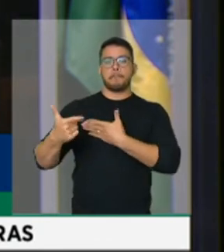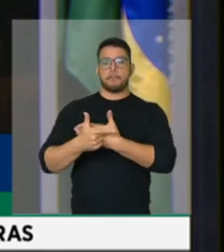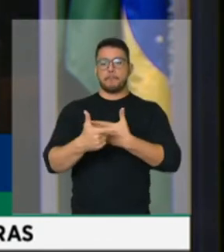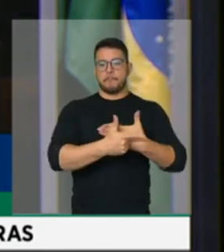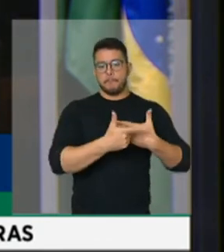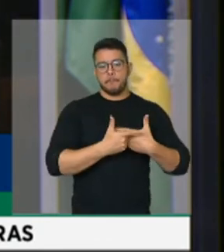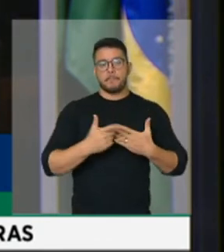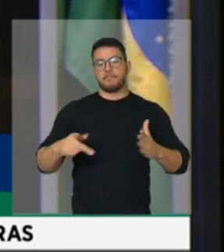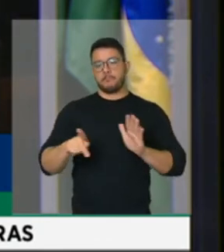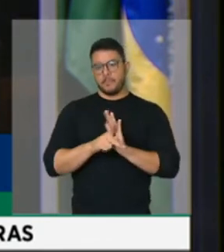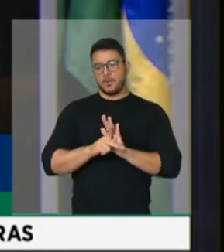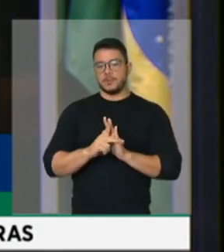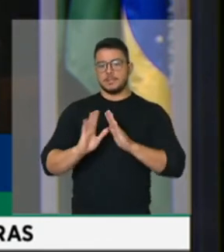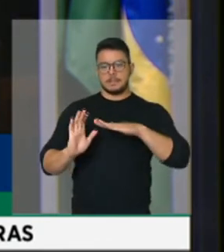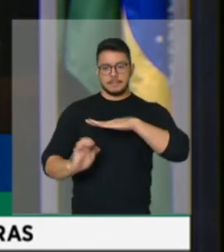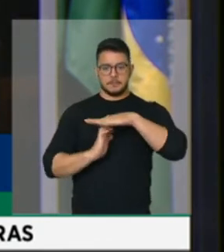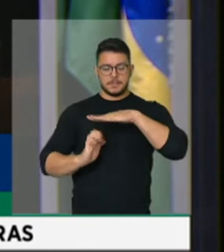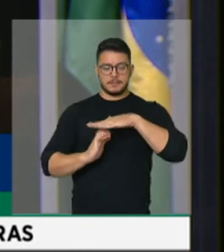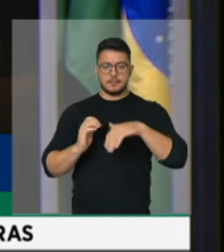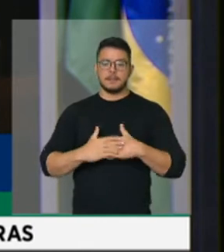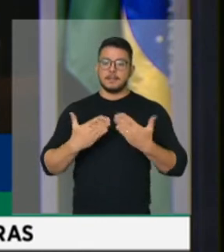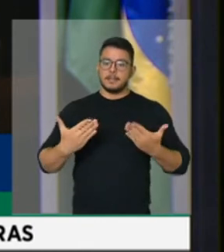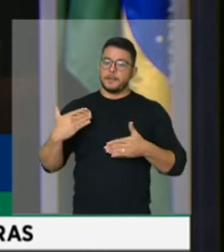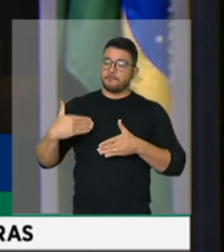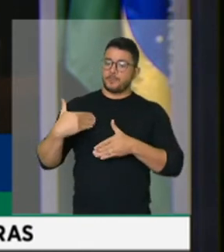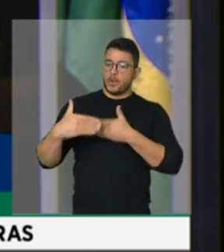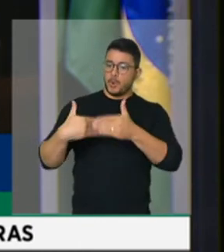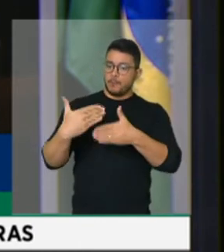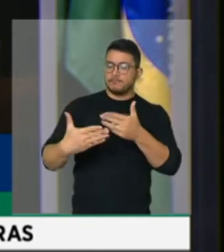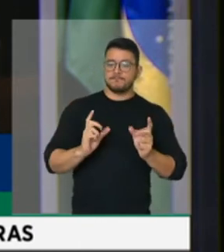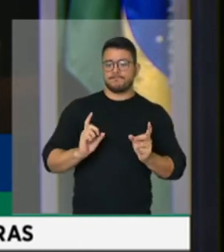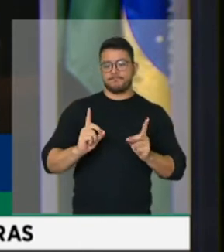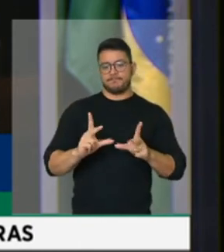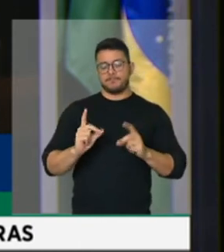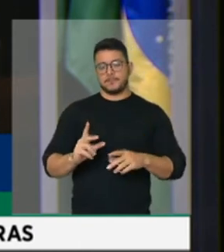IMPORTANTE MENCIONAR QUE A RE TRURÇÃO DO SETOR DESSE PERÍODO RESULTARAM NA CRIAÇÃO DE INSTITUIÇÕES